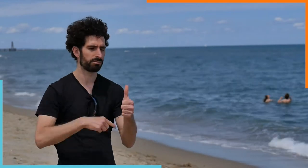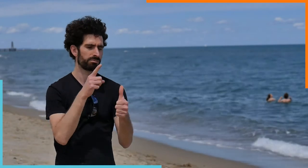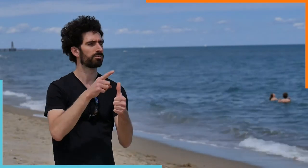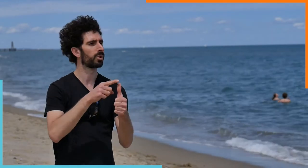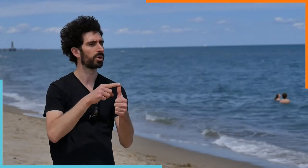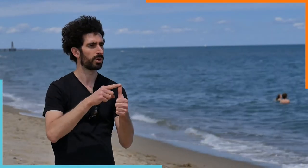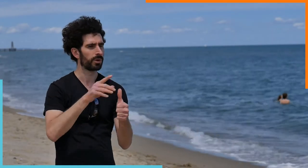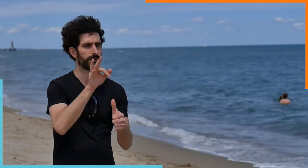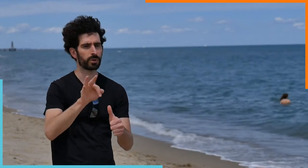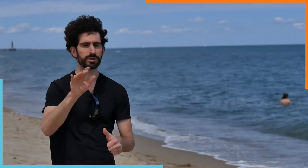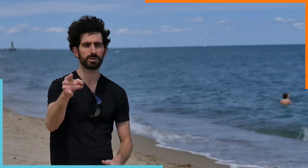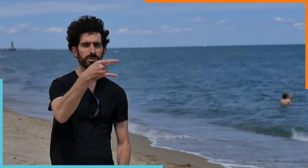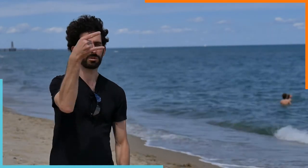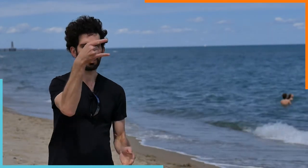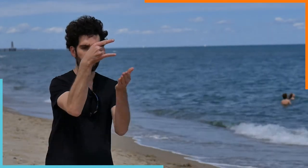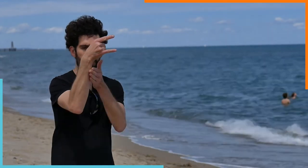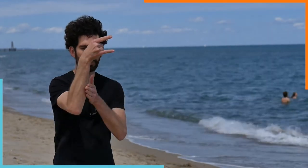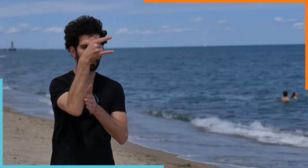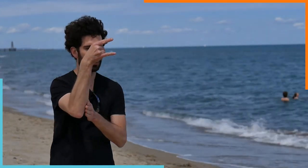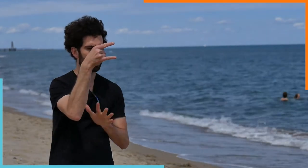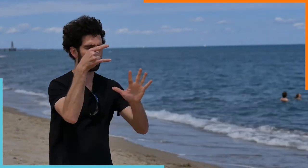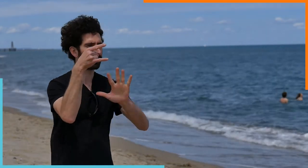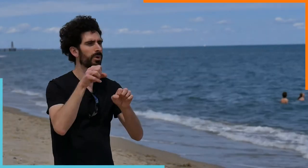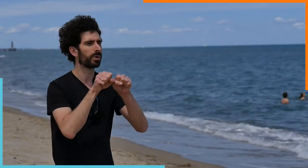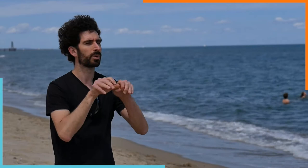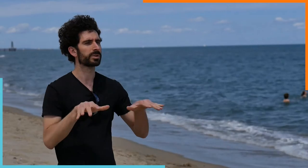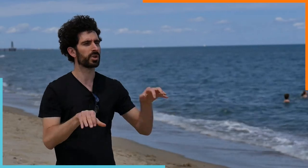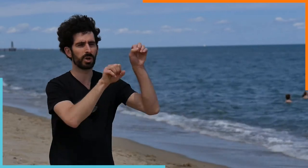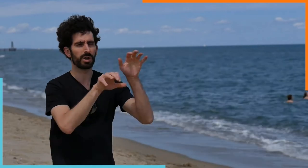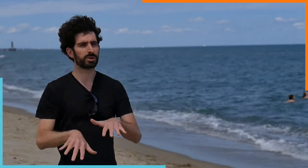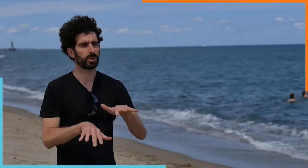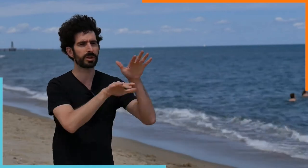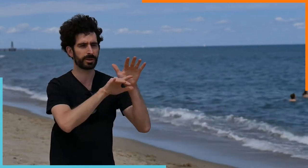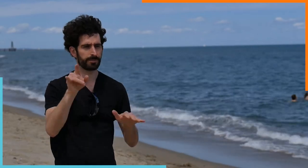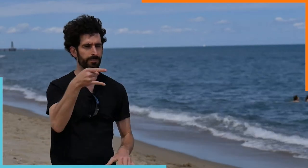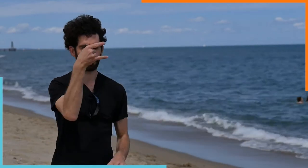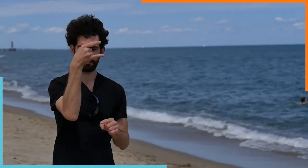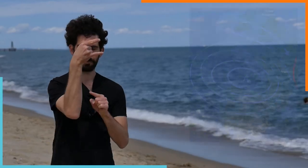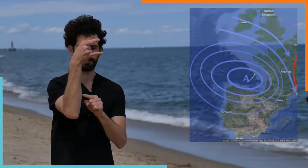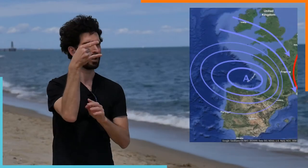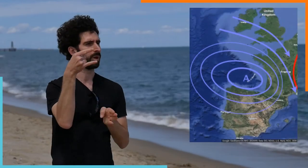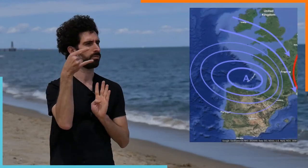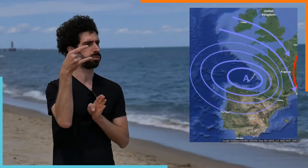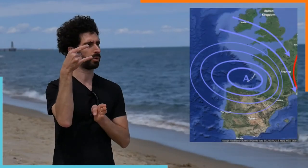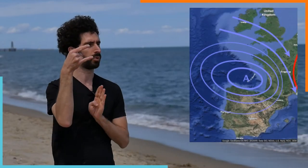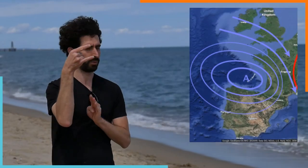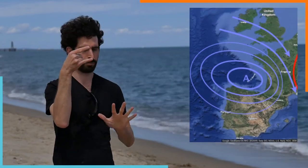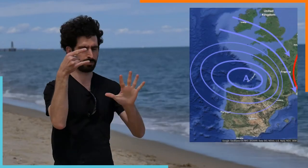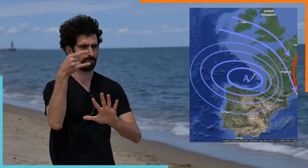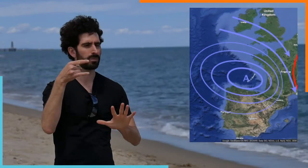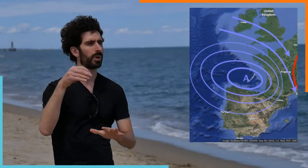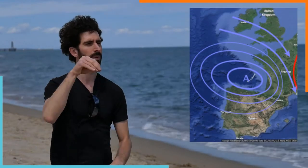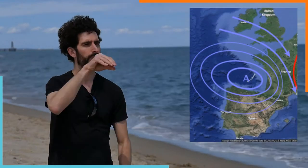1) En France, dans le golfe de Gascogne,